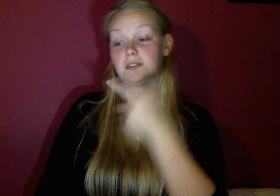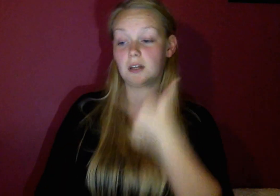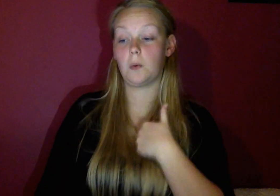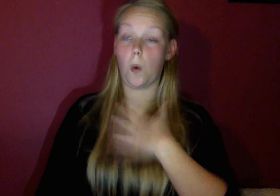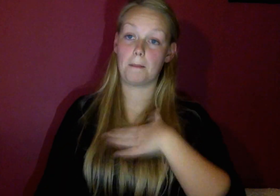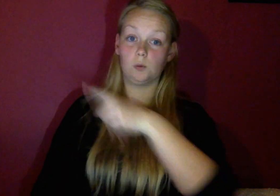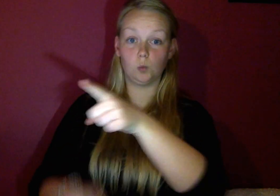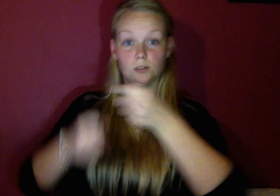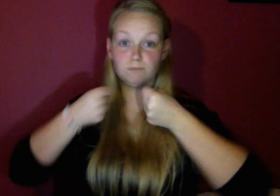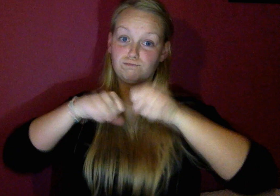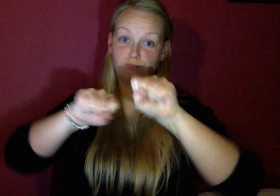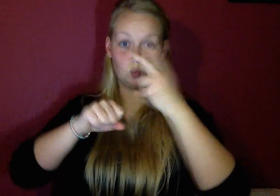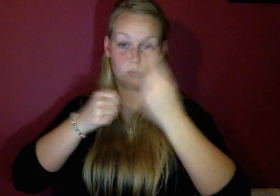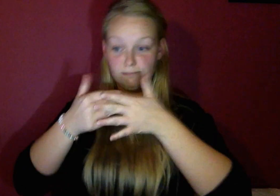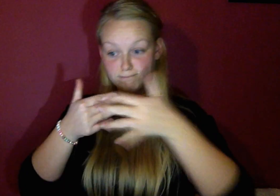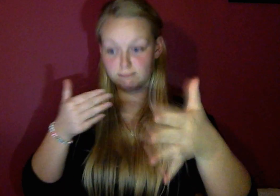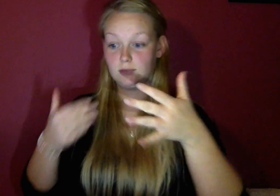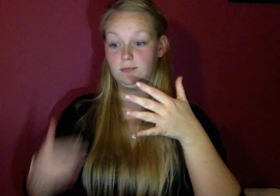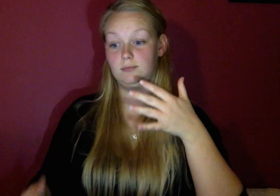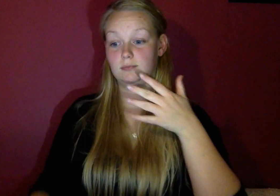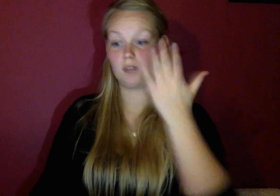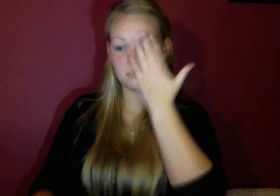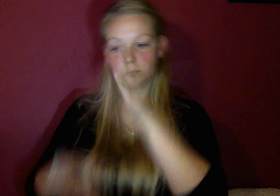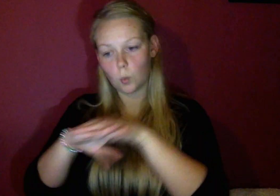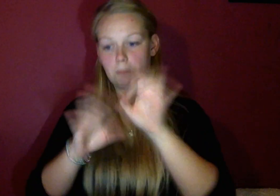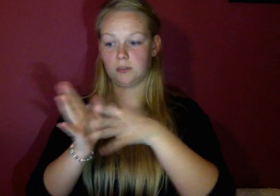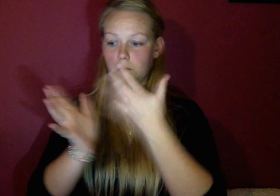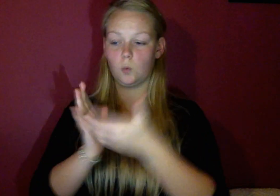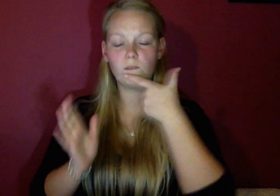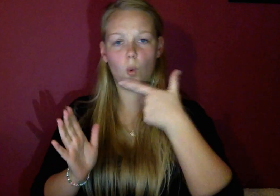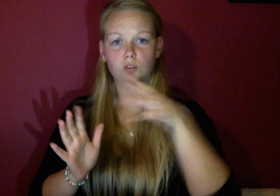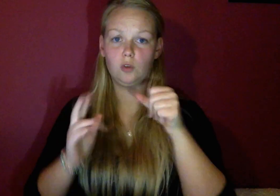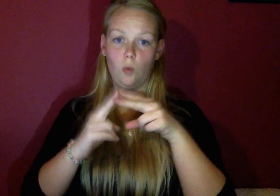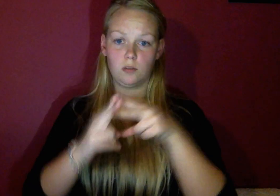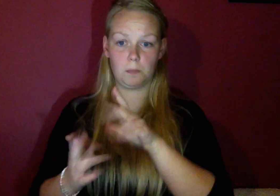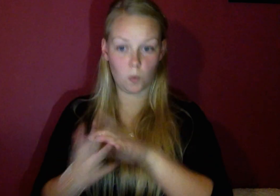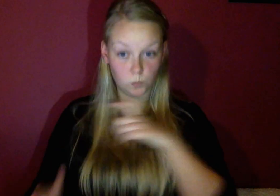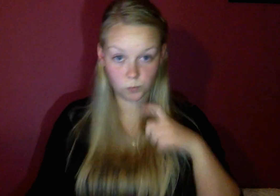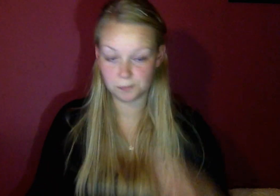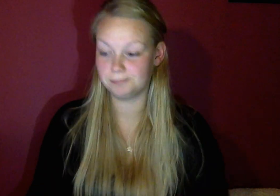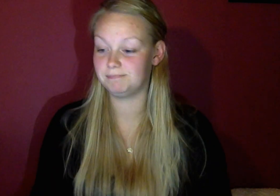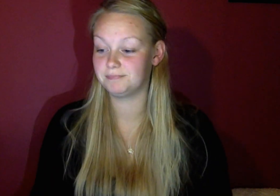"Ok tack! Jag hoppas att du agerar något från och med nu. Läs på om teckenspråk och våga ta kontakt med oss."